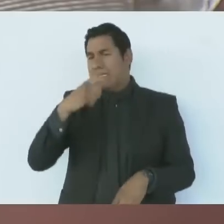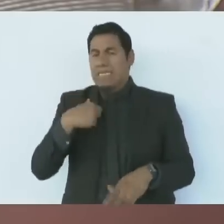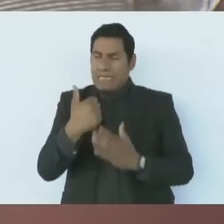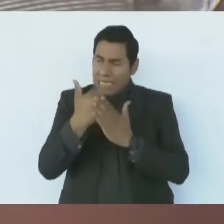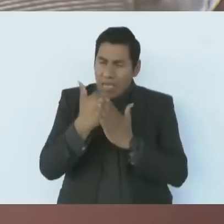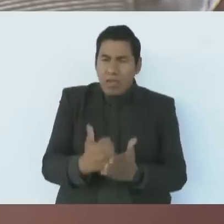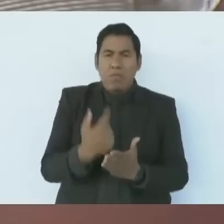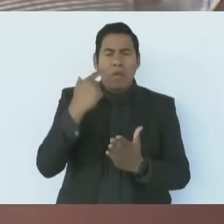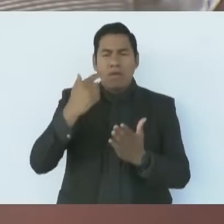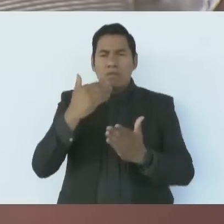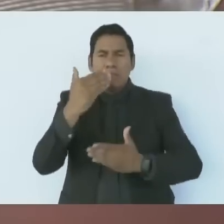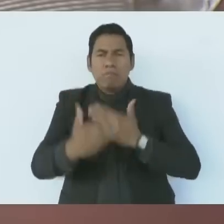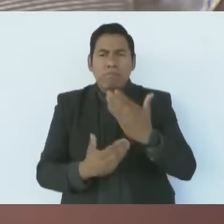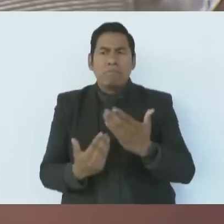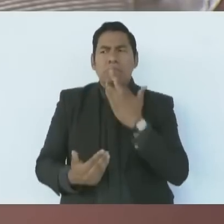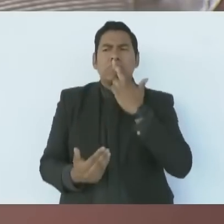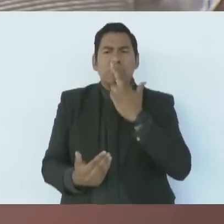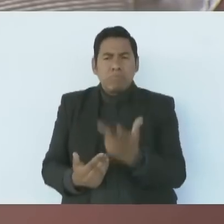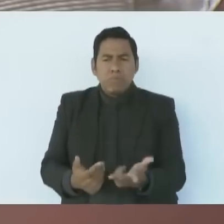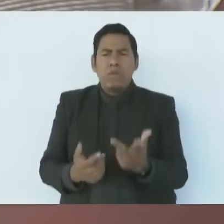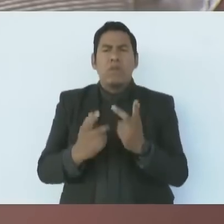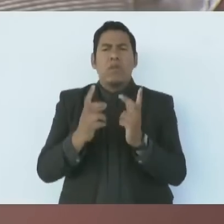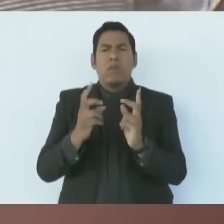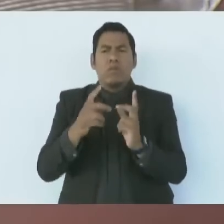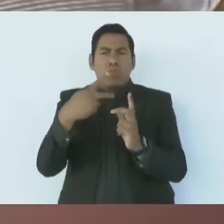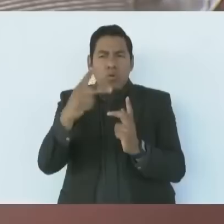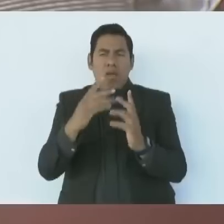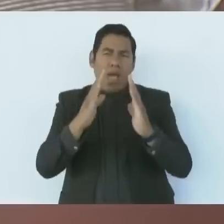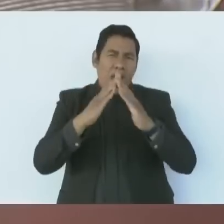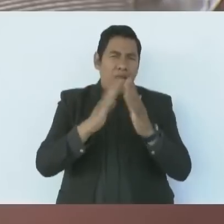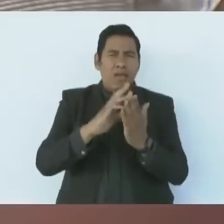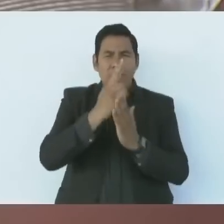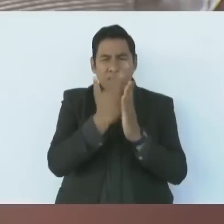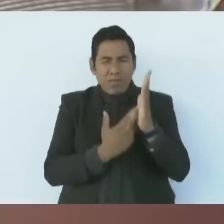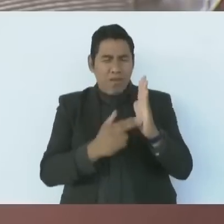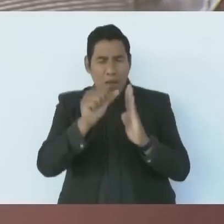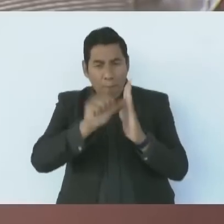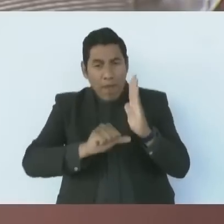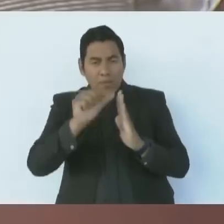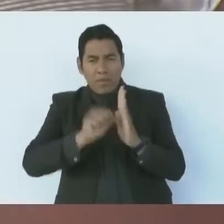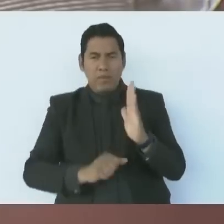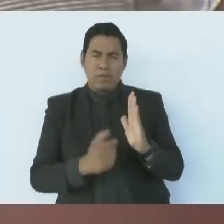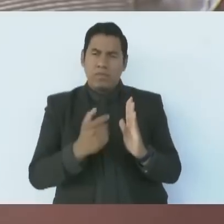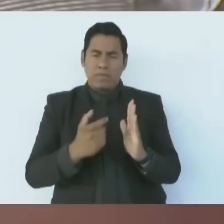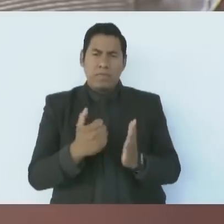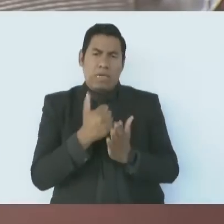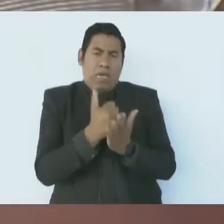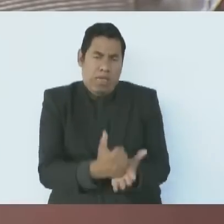puedan pagar menos en sus recibos mensuales Quiero quiero cerrar solamente diciendo que